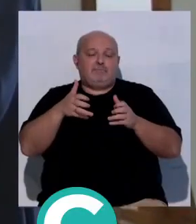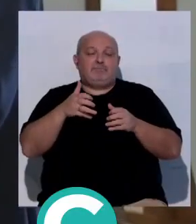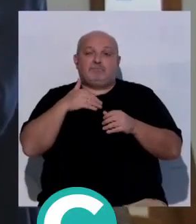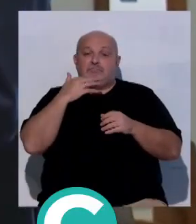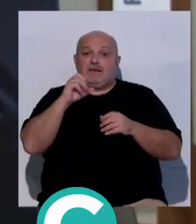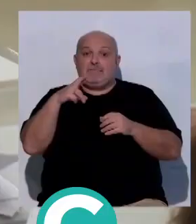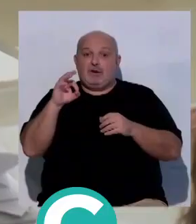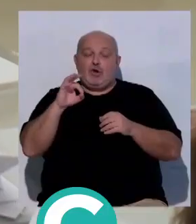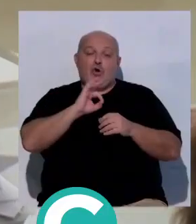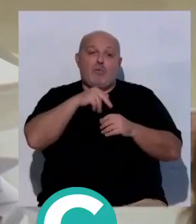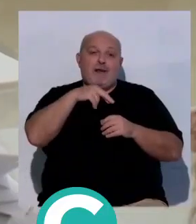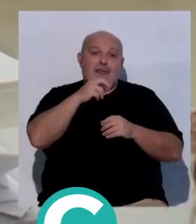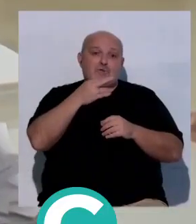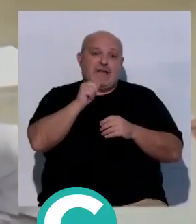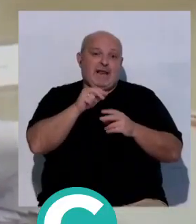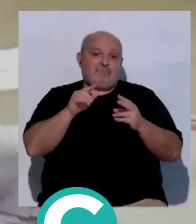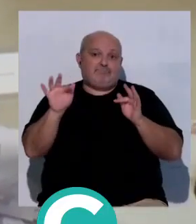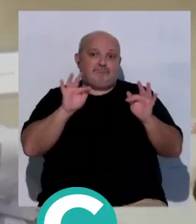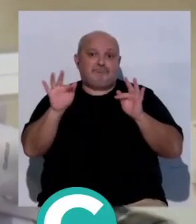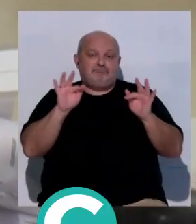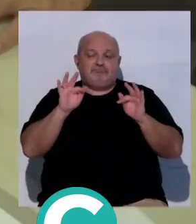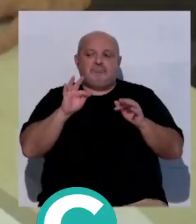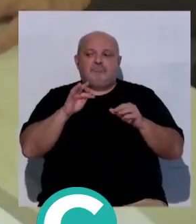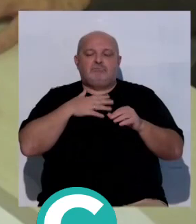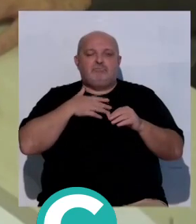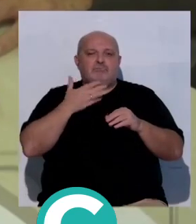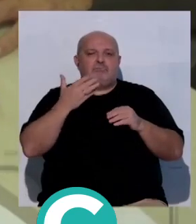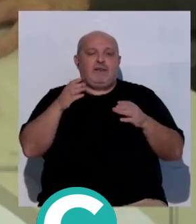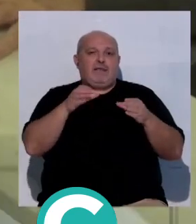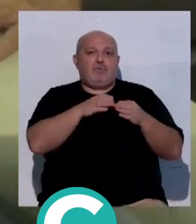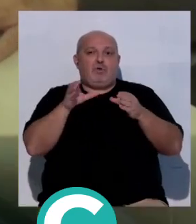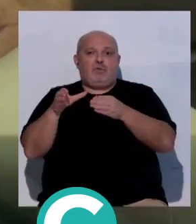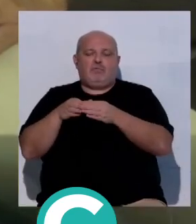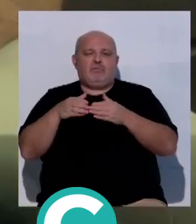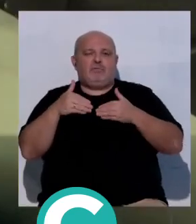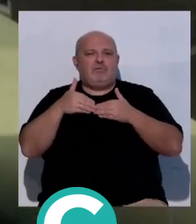mantel o María mosquera uno de los dos con sus respectivos equipos dirigirá la universidad en